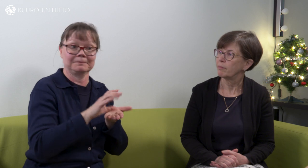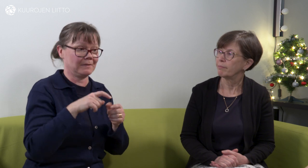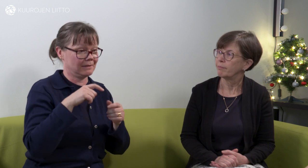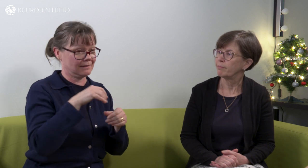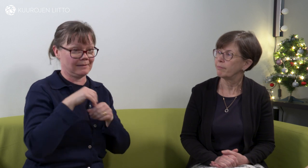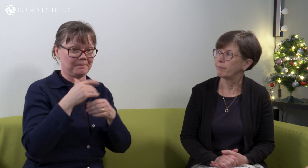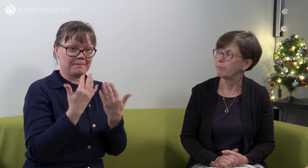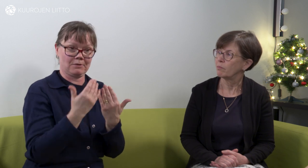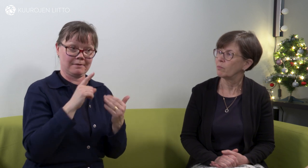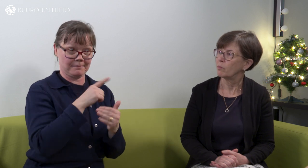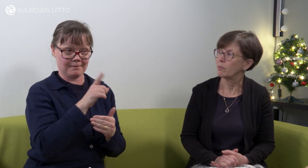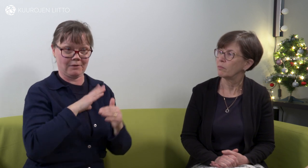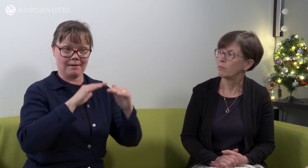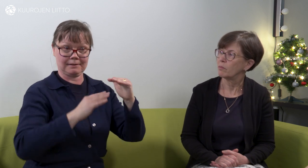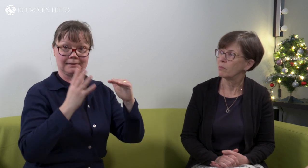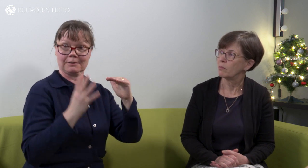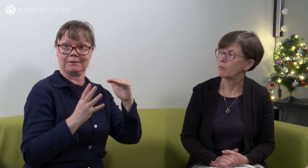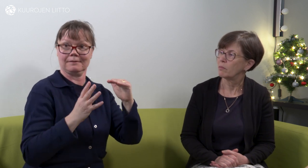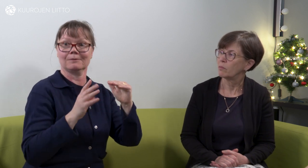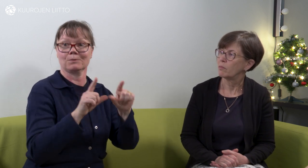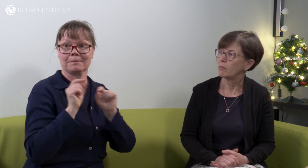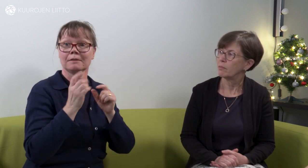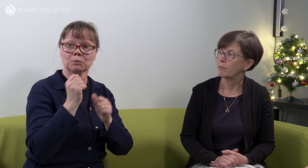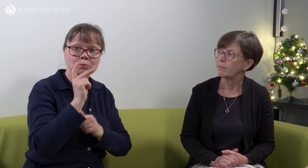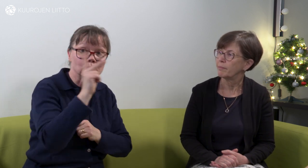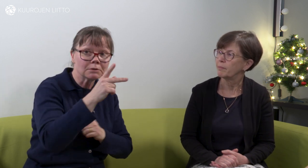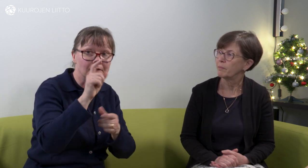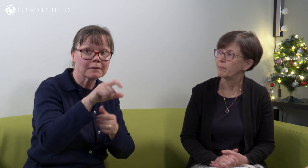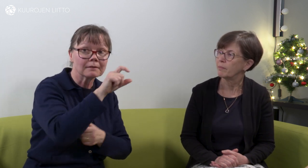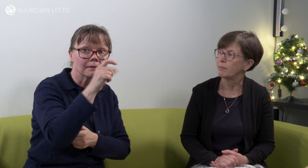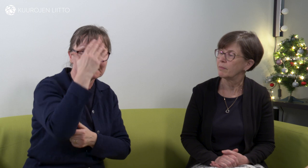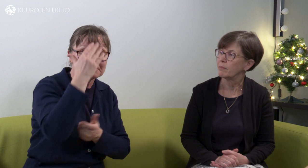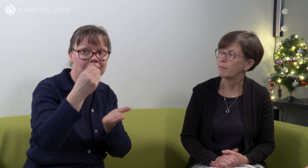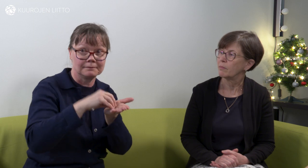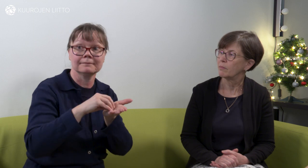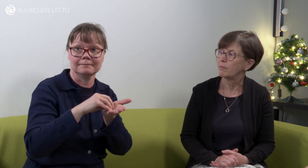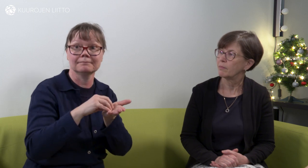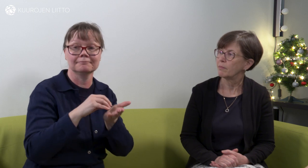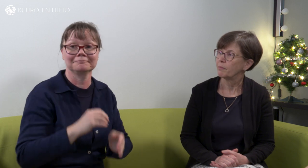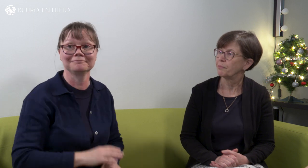vähän siitä riippuen, kuinka monta alle nelikymppistä jäsentä perheessä on. Apteekkarilta voi kysyä lisätietoa asiasta.